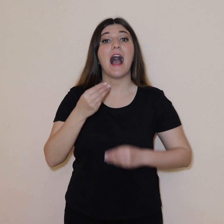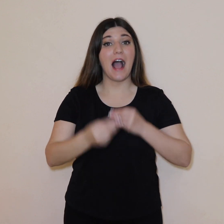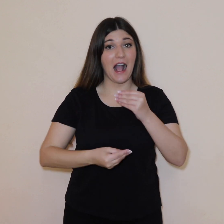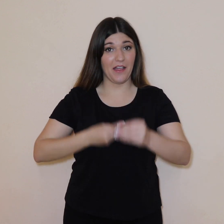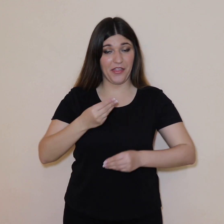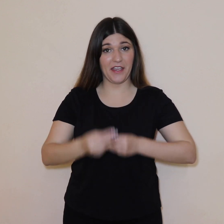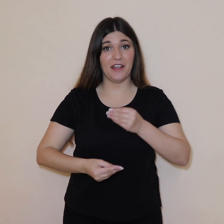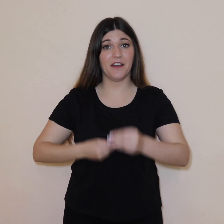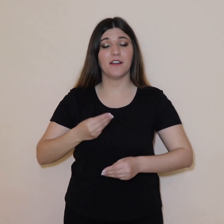Hacer